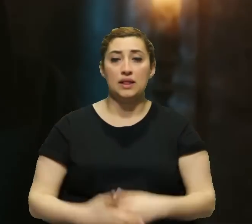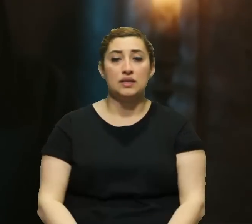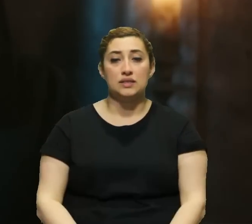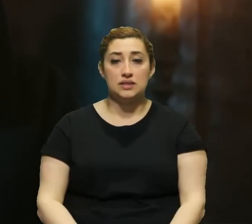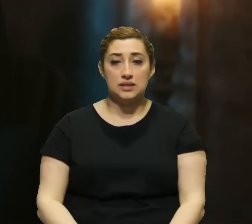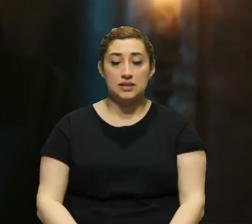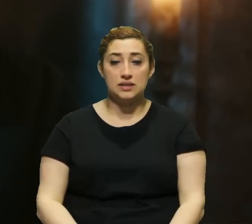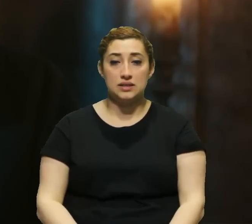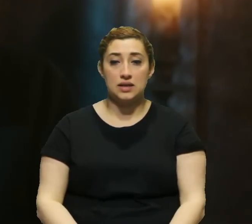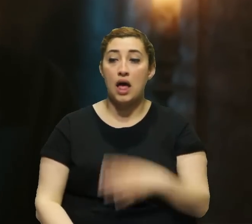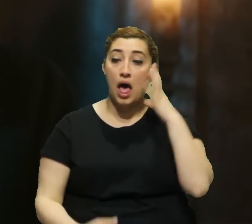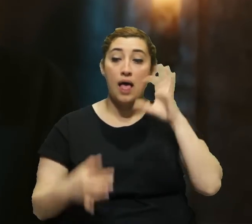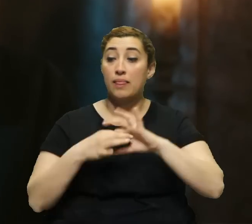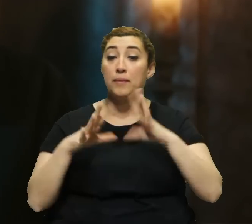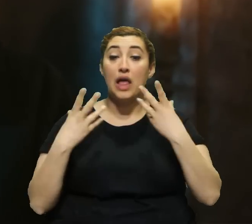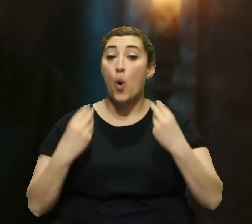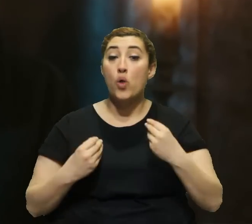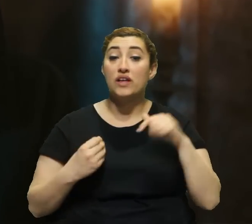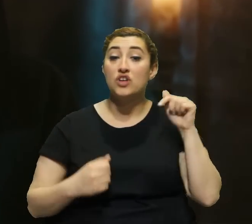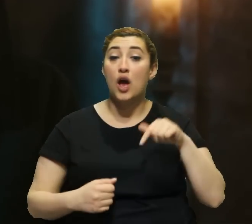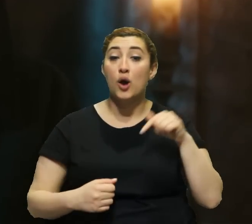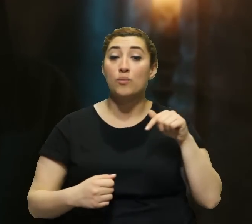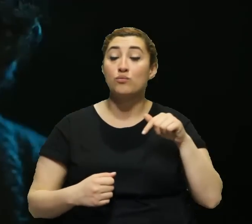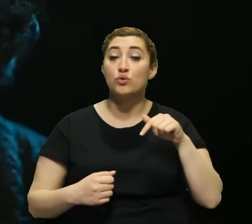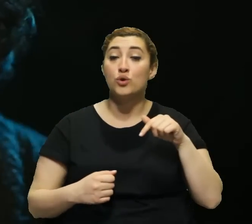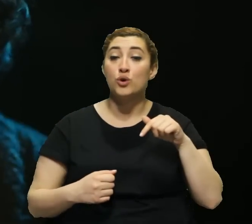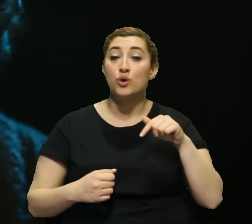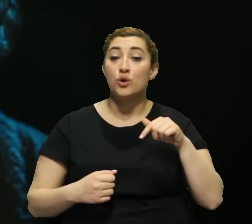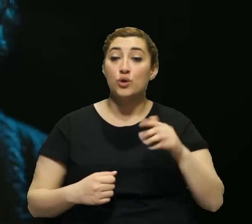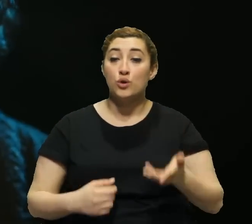Manası ne ola ki bu dervişin zaten?